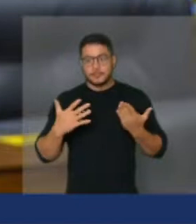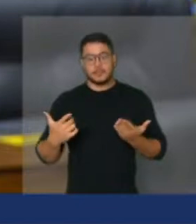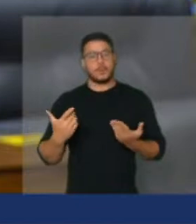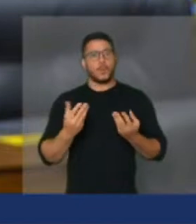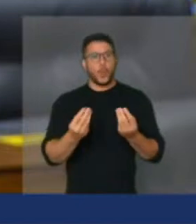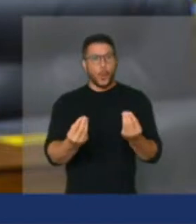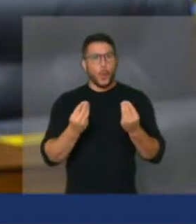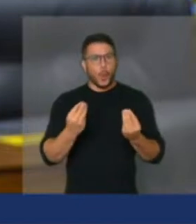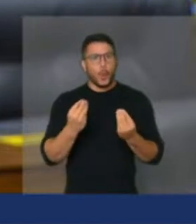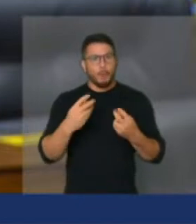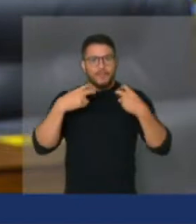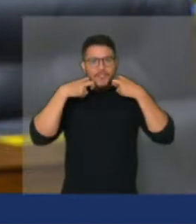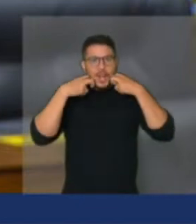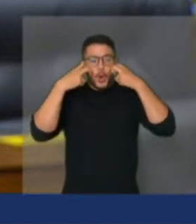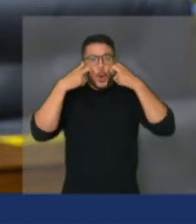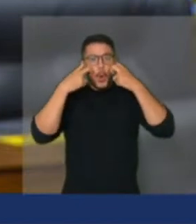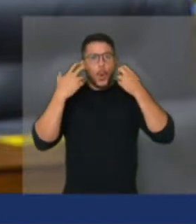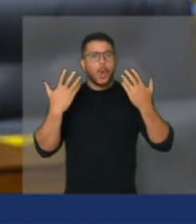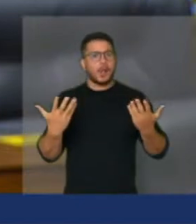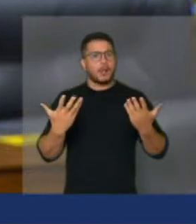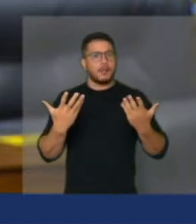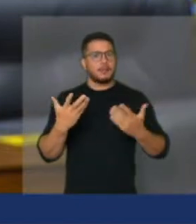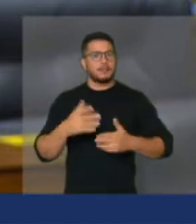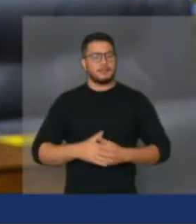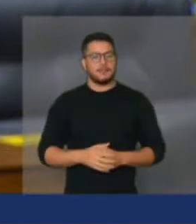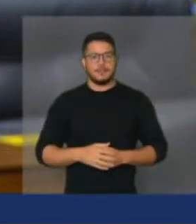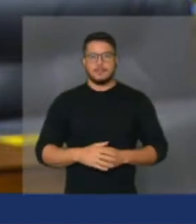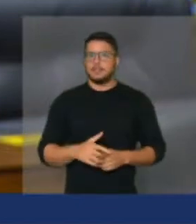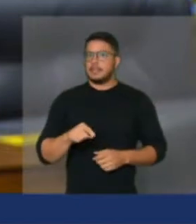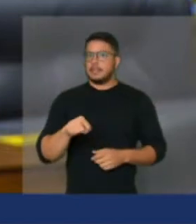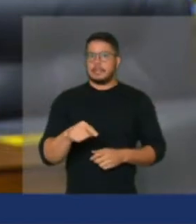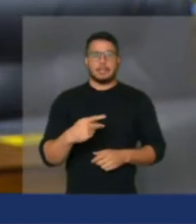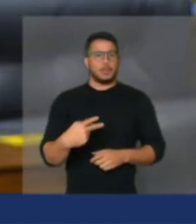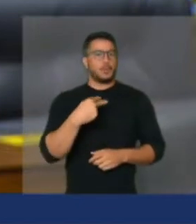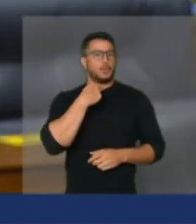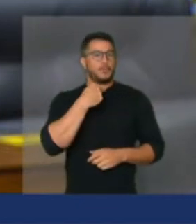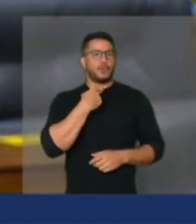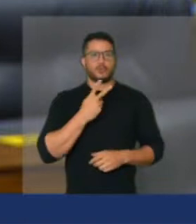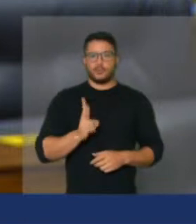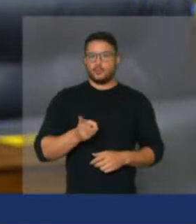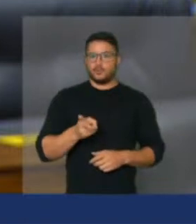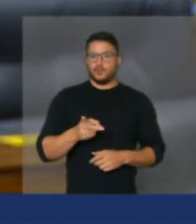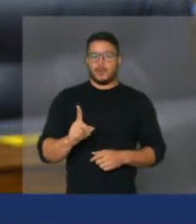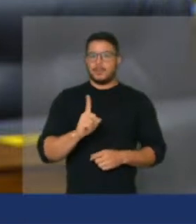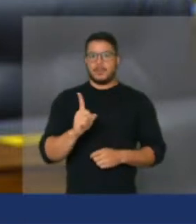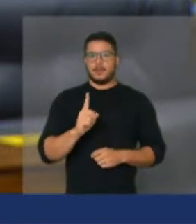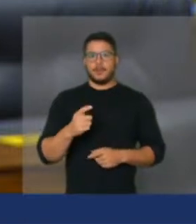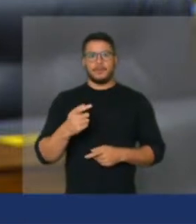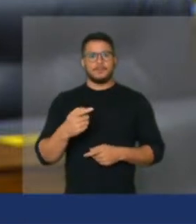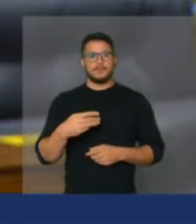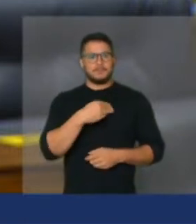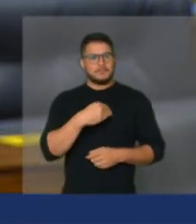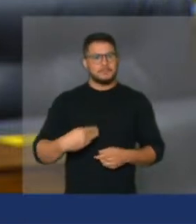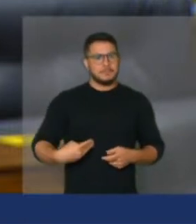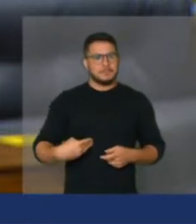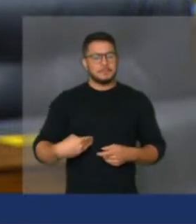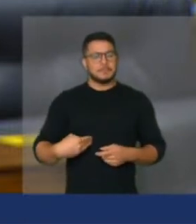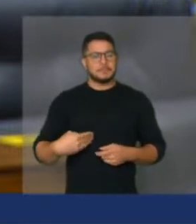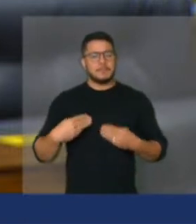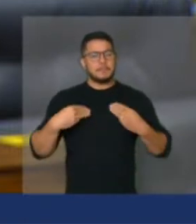UMA SITUAÇÃO VEXATÓRIA, COMPROMETEDORA, ELE NÃO PODE PERMANECER É FRENTE DO MINISTÉRIO DA ECONOMIA E NEM O SENHOR ROBERTO CAMPOS A FRENTE DO BANCO CENTRAL, CLARO